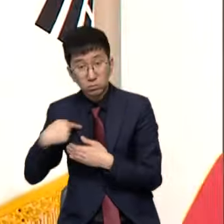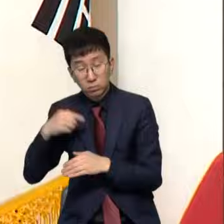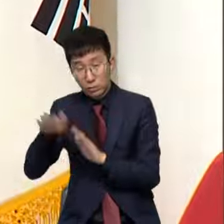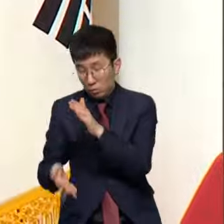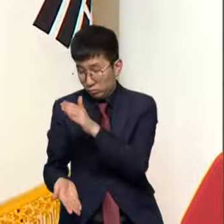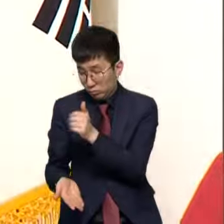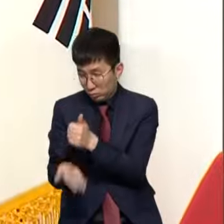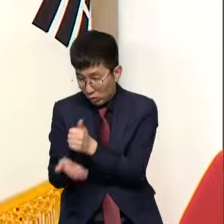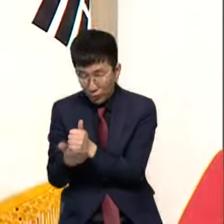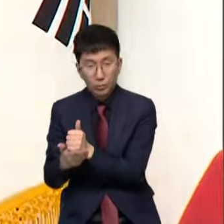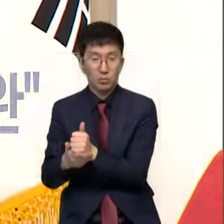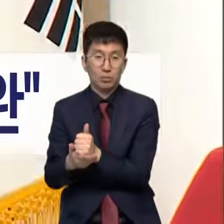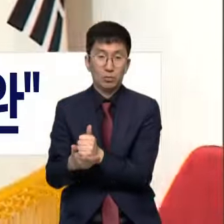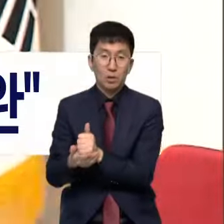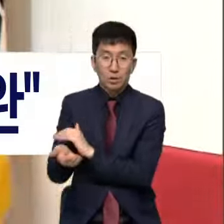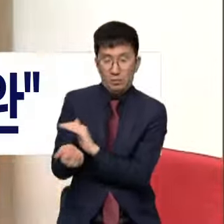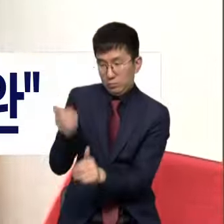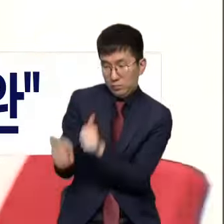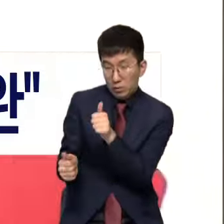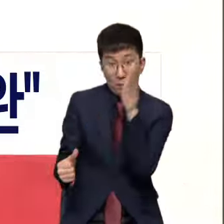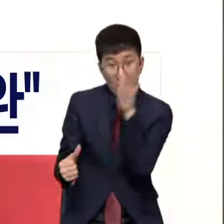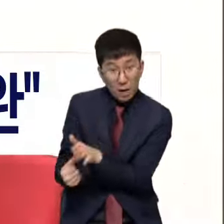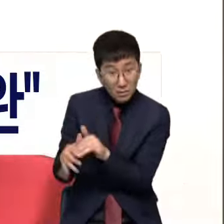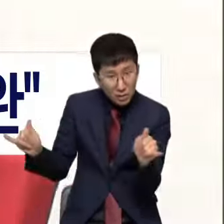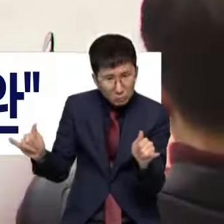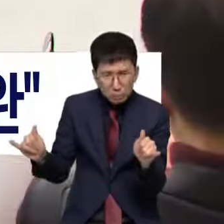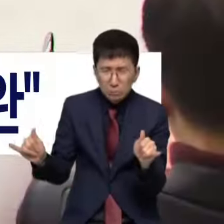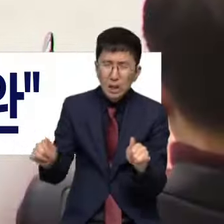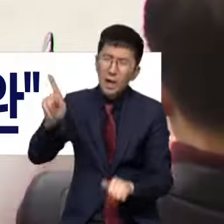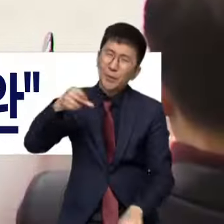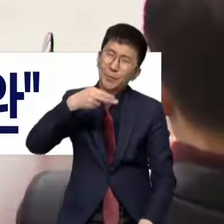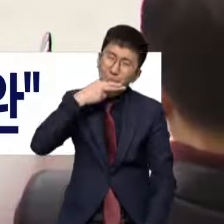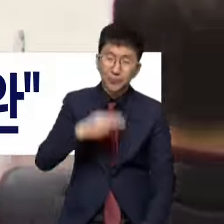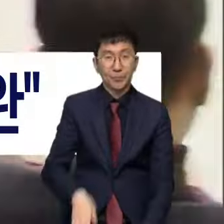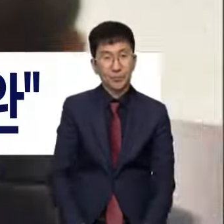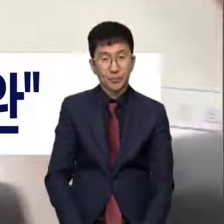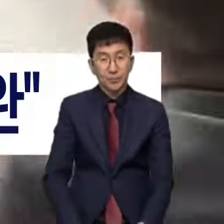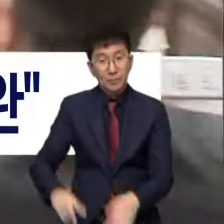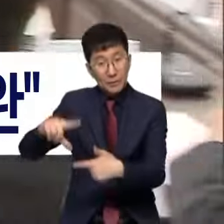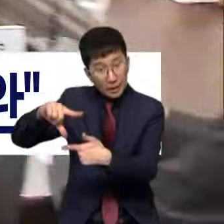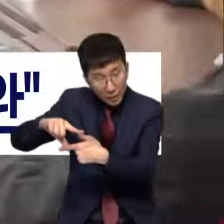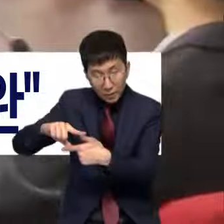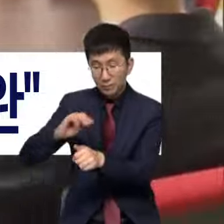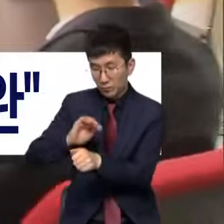없습니다. 국민의힘은 비례대표 공천과 강남과 영남권 국민 추천제를 통해 보완하겠다고 밝혔습니다.